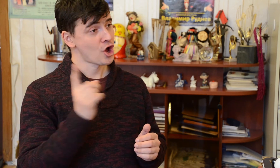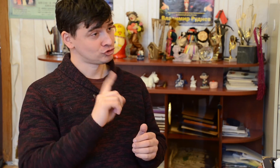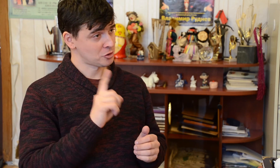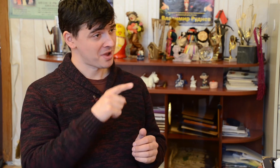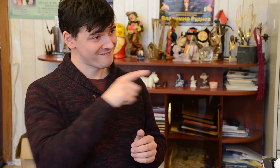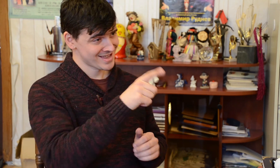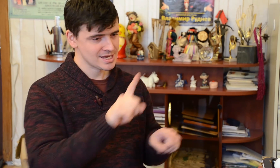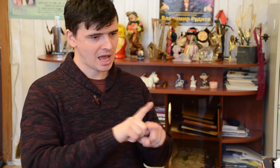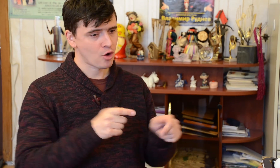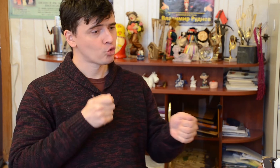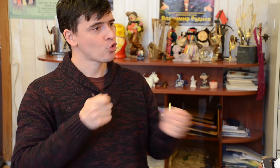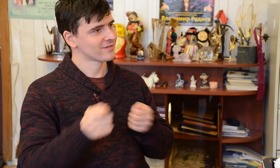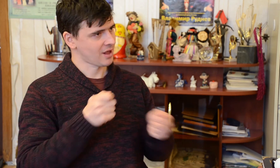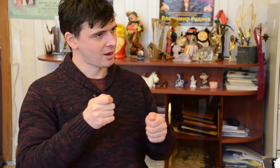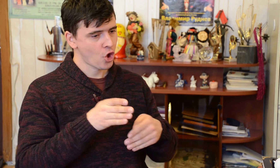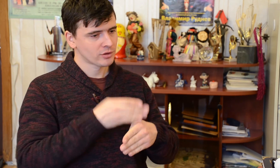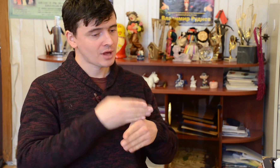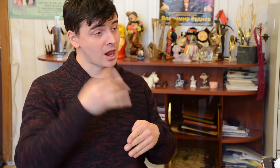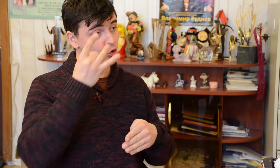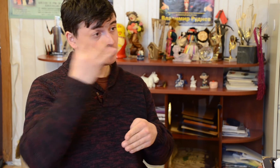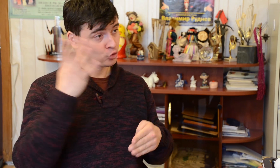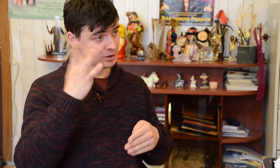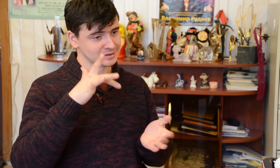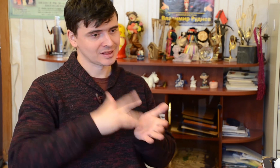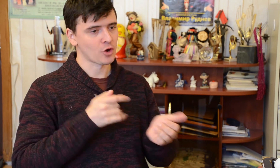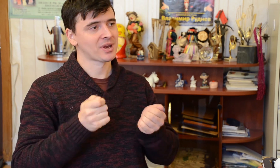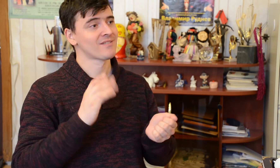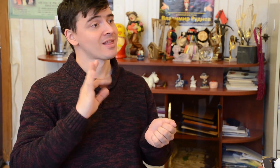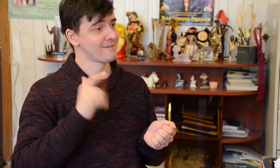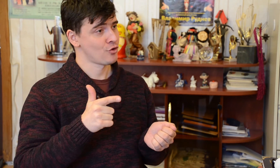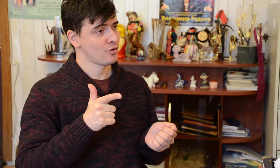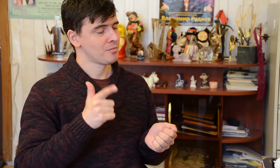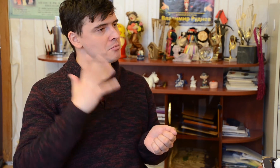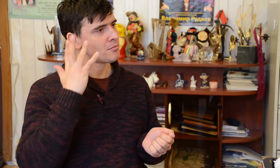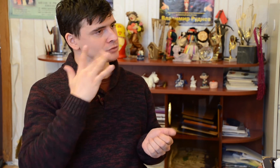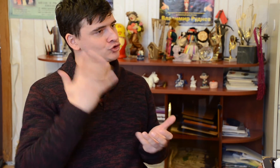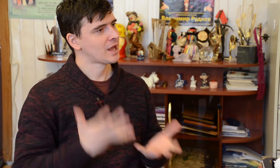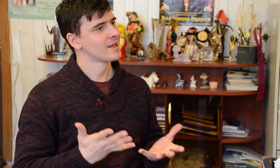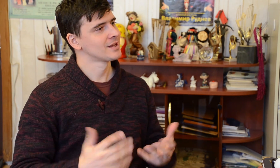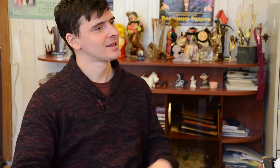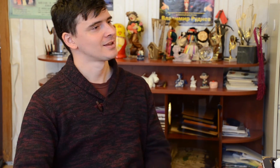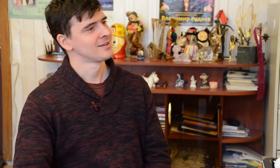О чем Вы, как руководитель отдела культуры ЦП ВОГ, мечтаете?